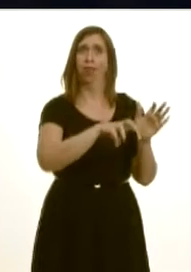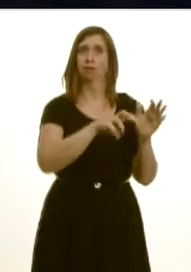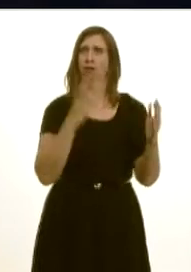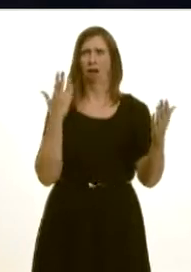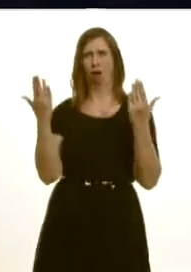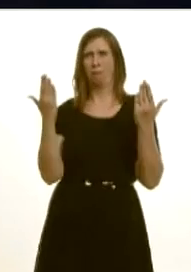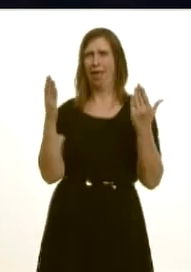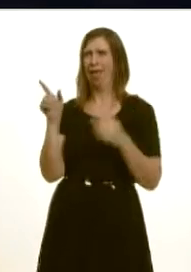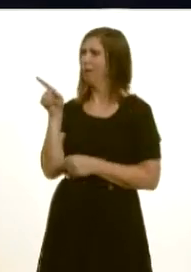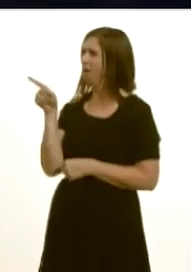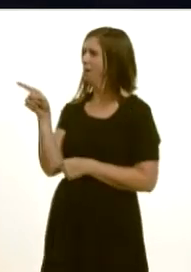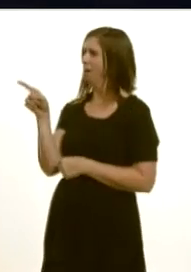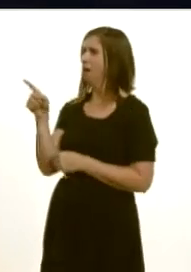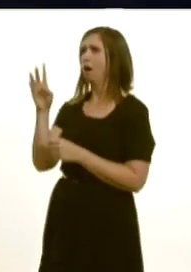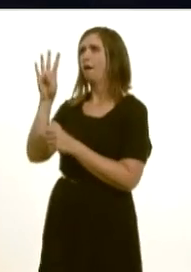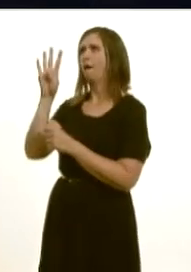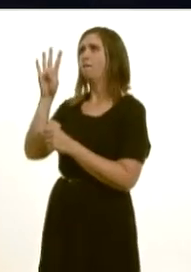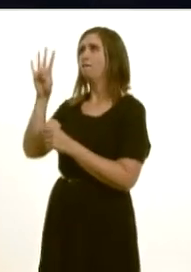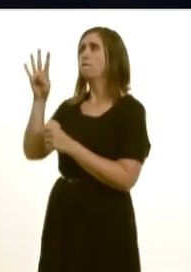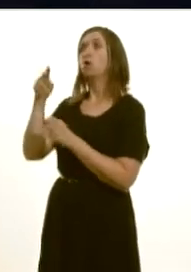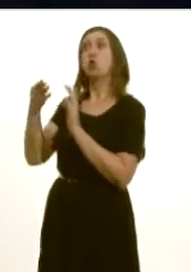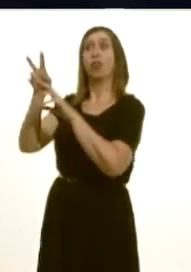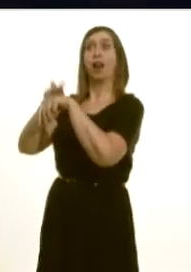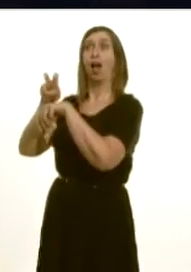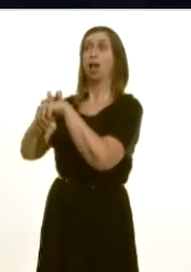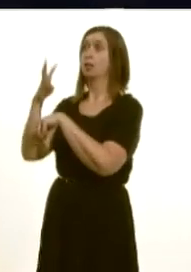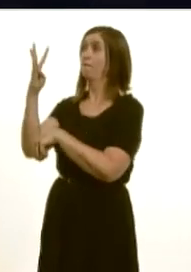Ngogledd Iwerddon. Rydym wedi gweld yn ystod refferendwm yr Alban pa mor bwysig yw’r